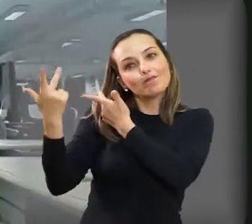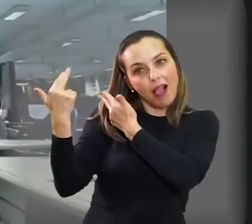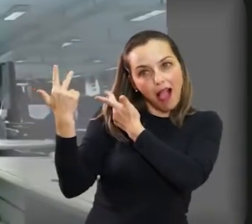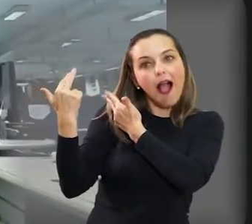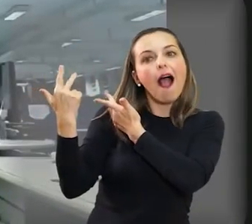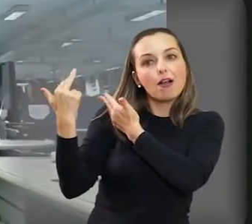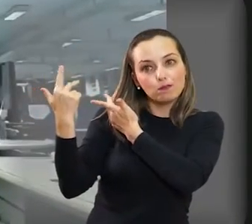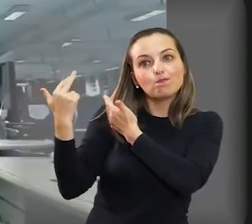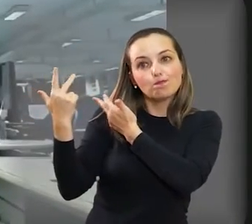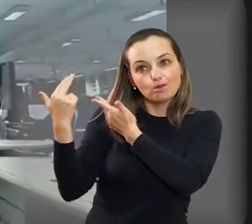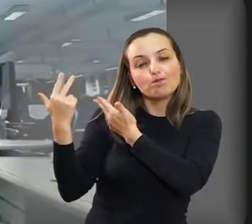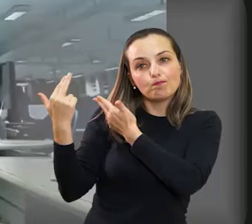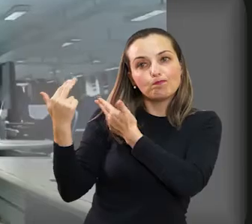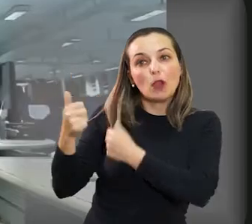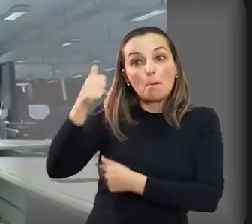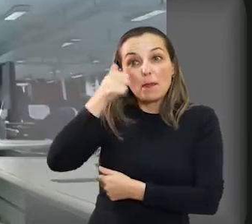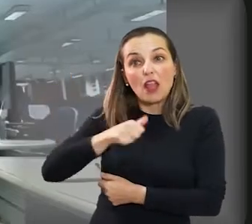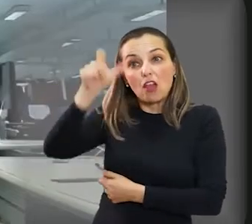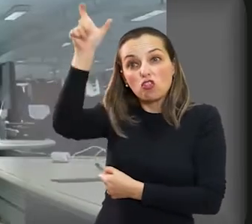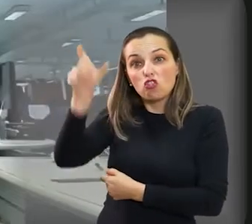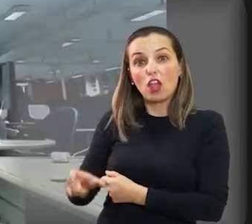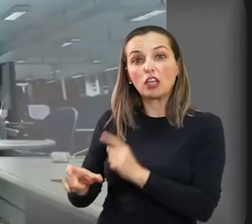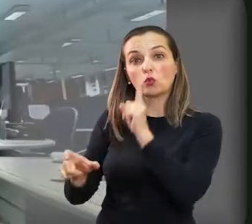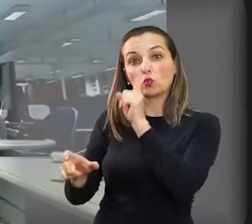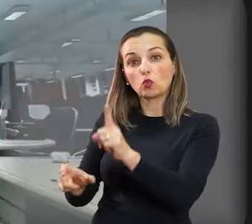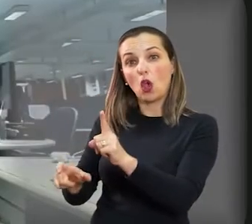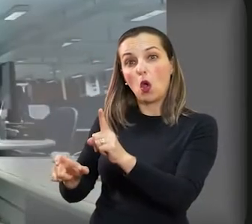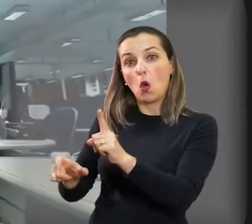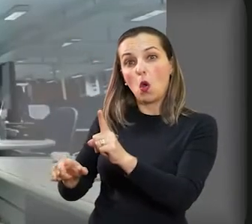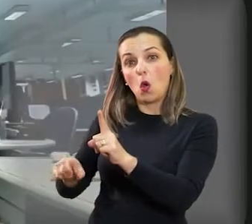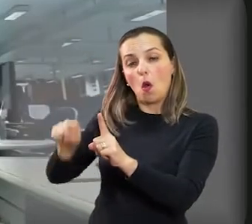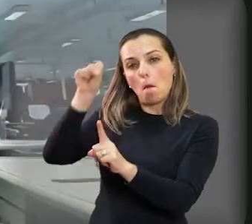uma história que fez inúmeras vítimas, que estuprou